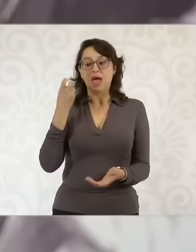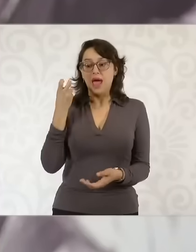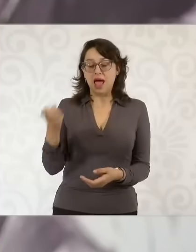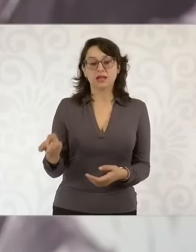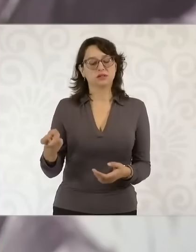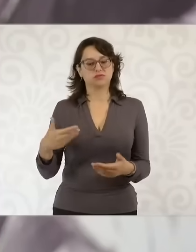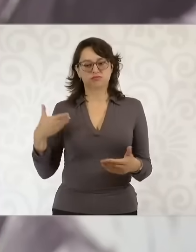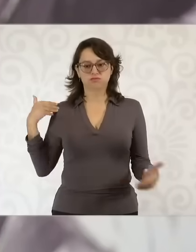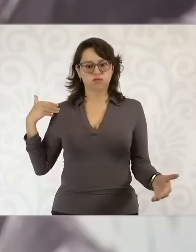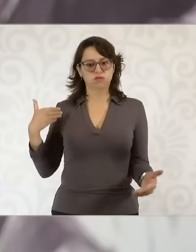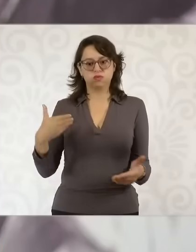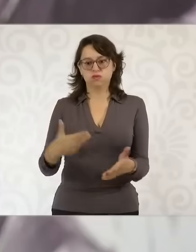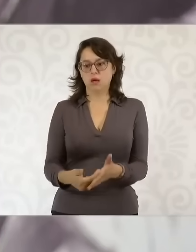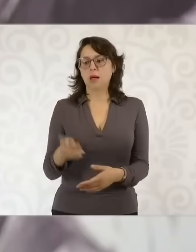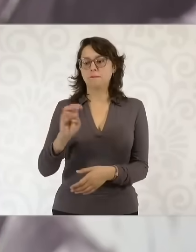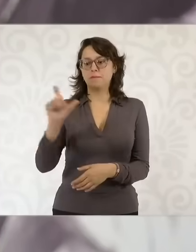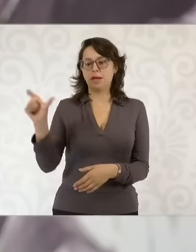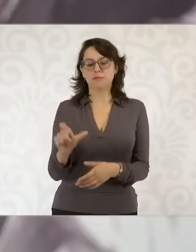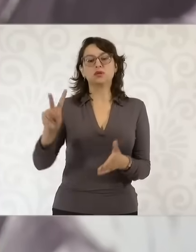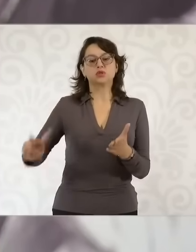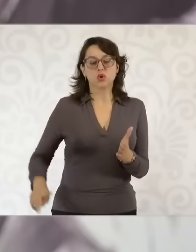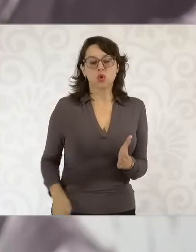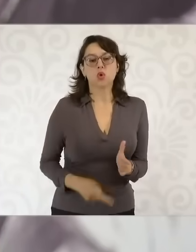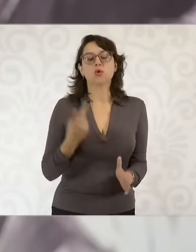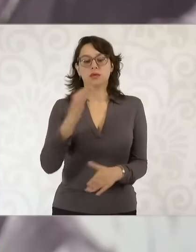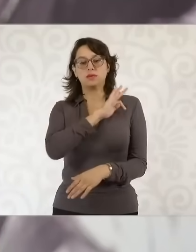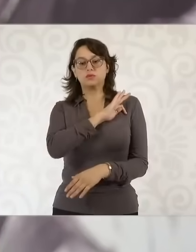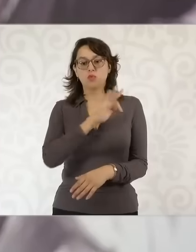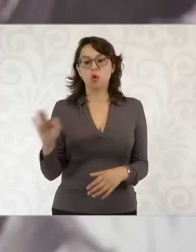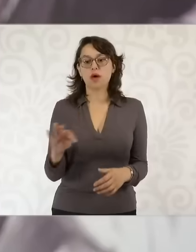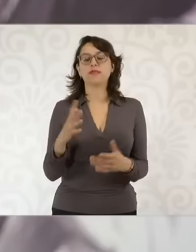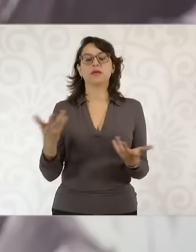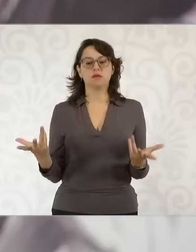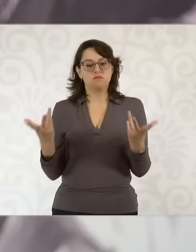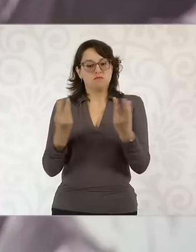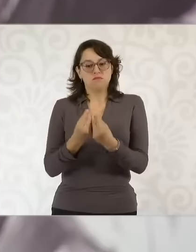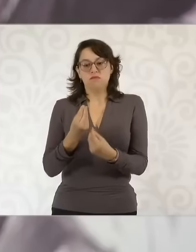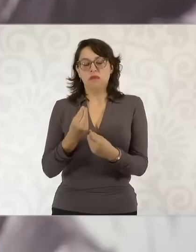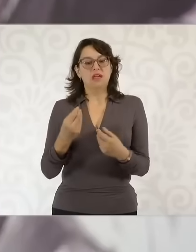permitió a Pemex reintegrarse vertical y horizontalmente, terminando con las trabas que